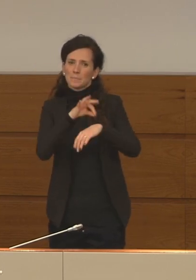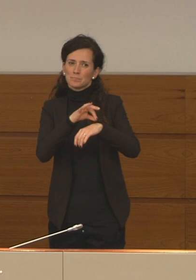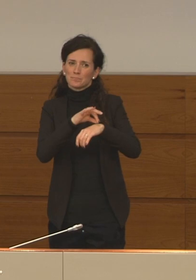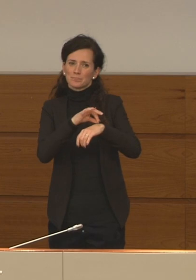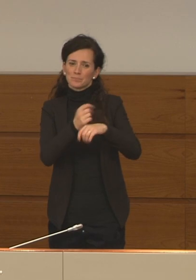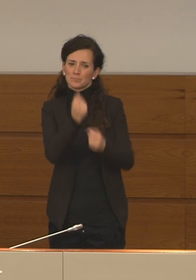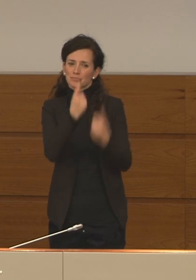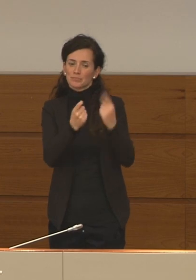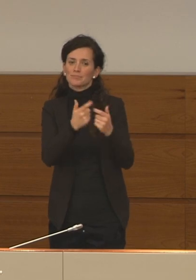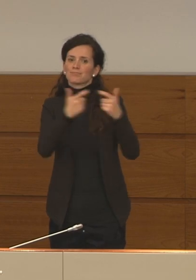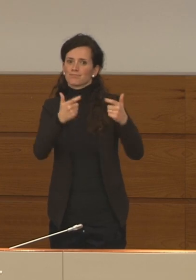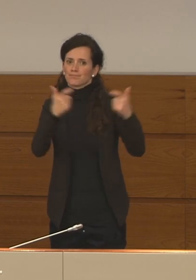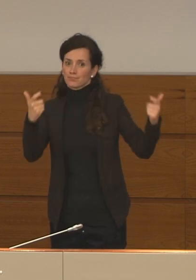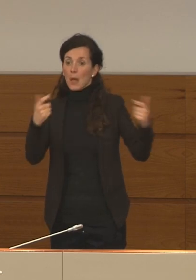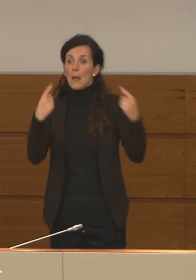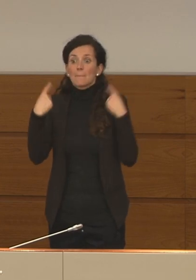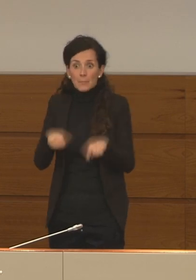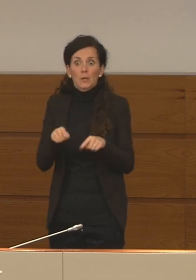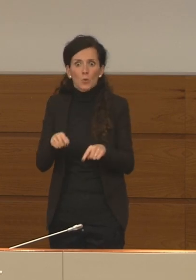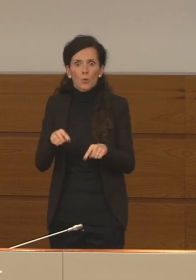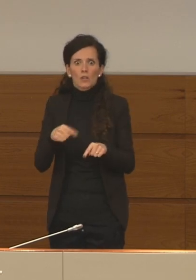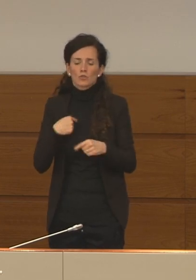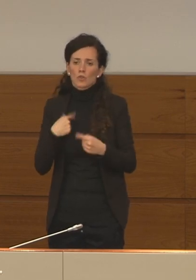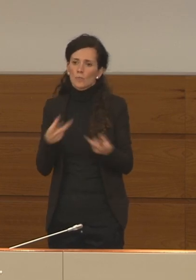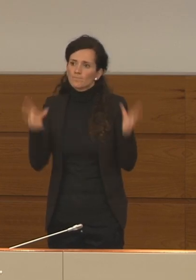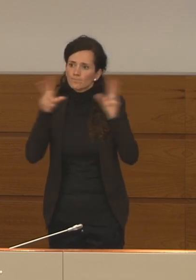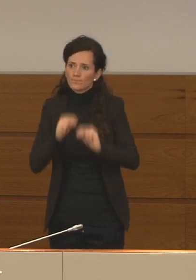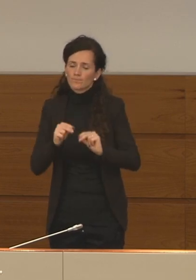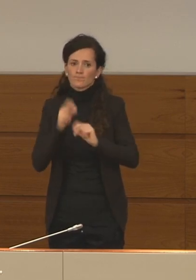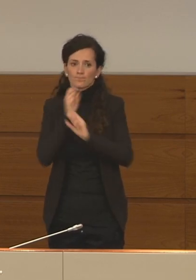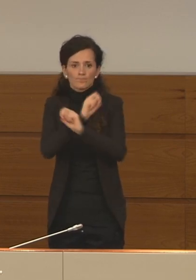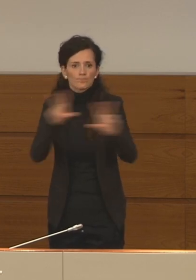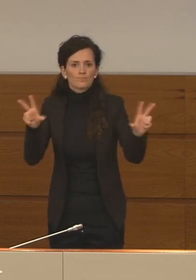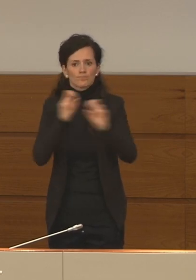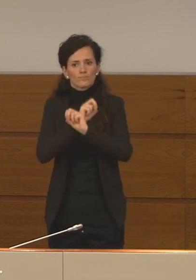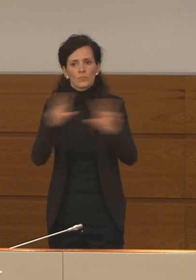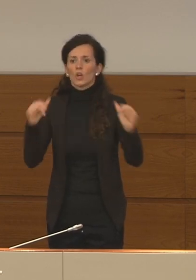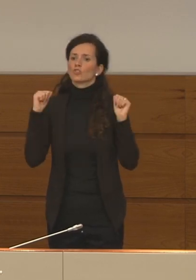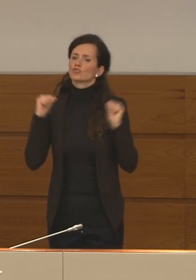l'appello al comportamento a tutti i nostri concittadini è veramente la